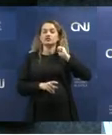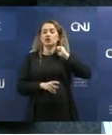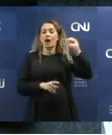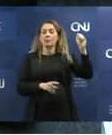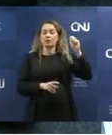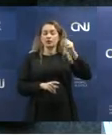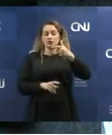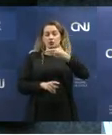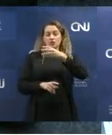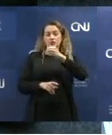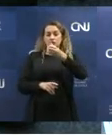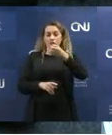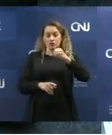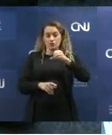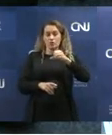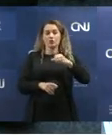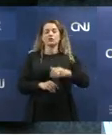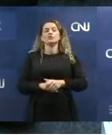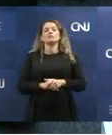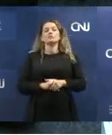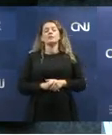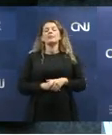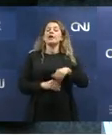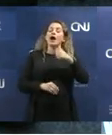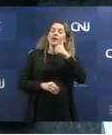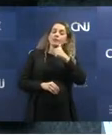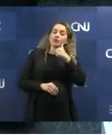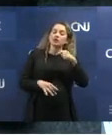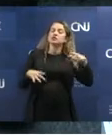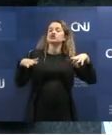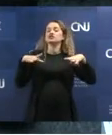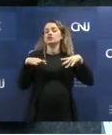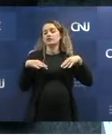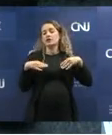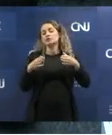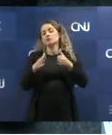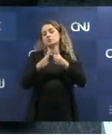se em curso de férias, solicitou licença para tratamento da saúde em virtude